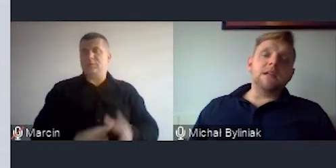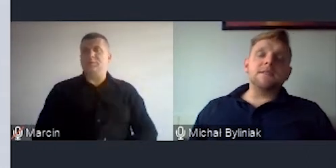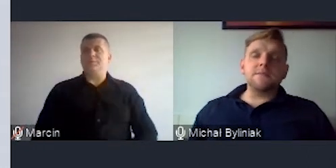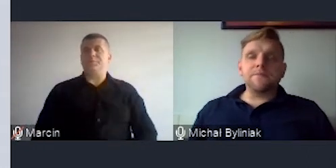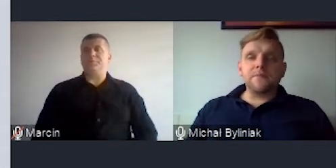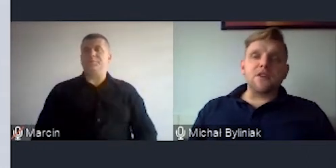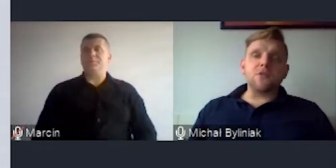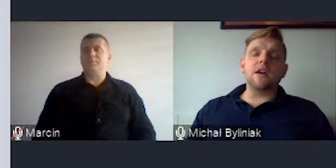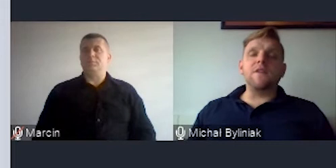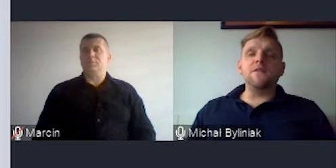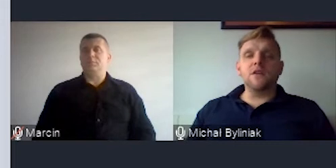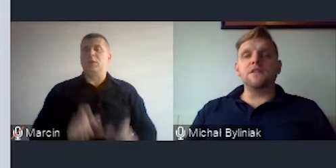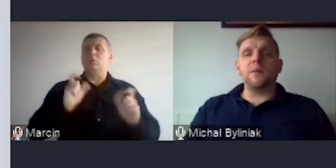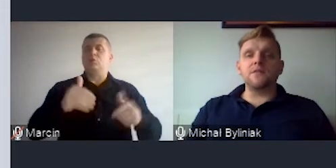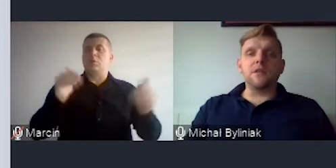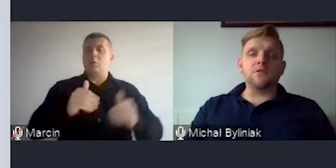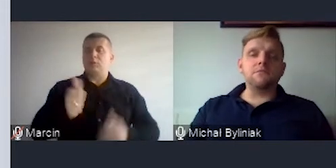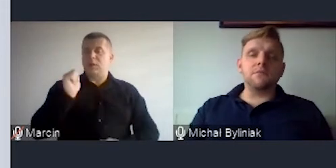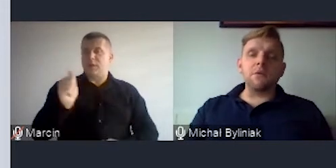I teraz co można kwalifikować w personelu.